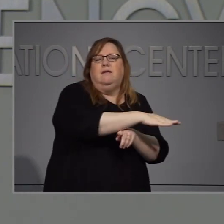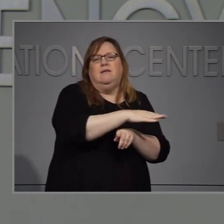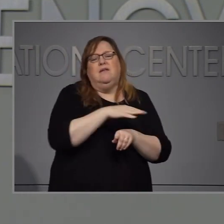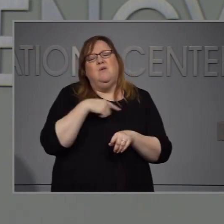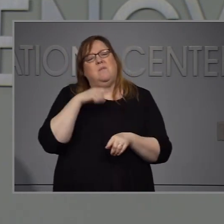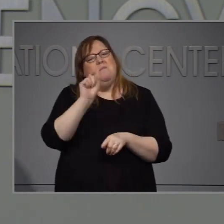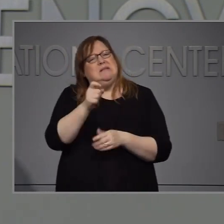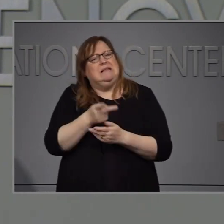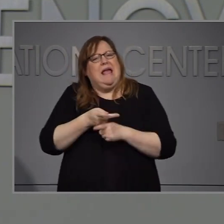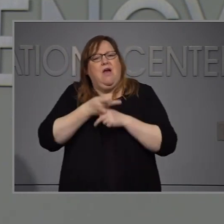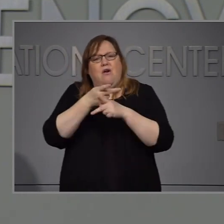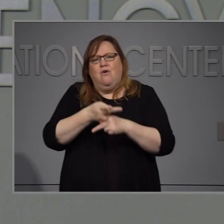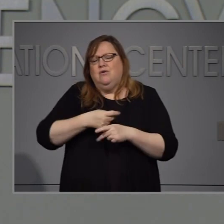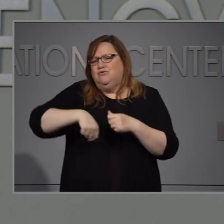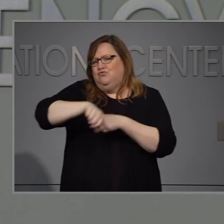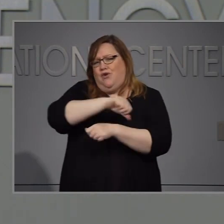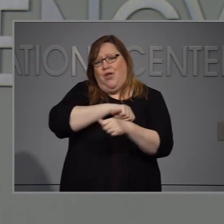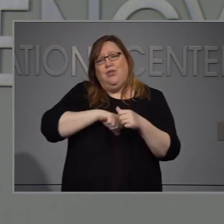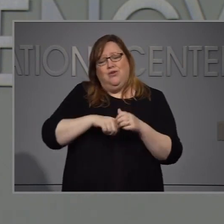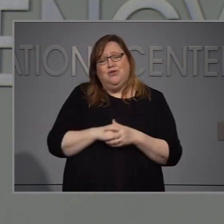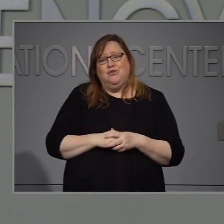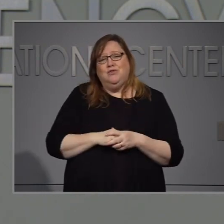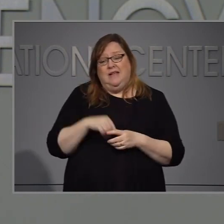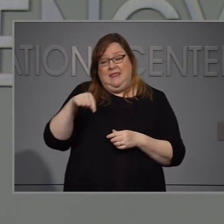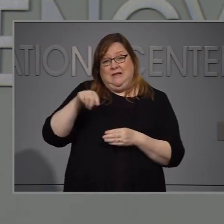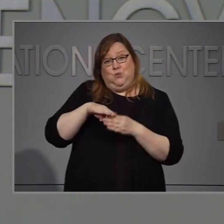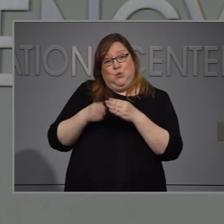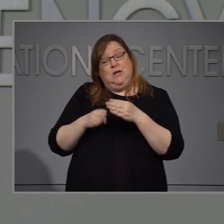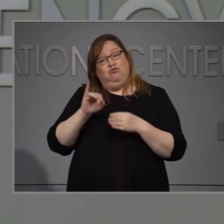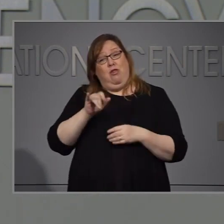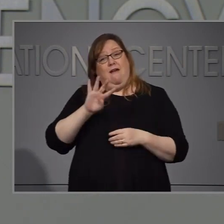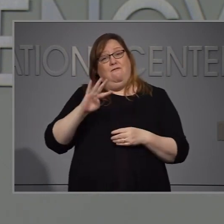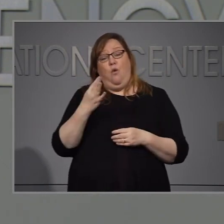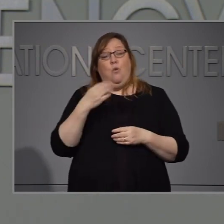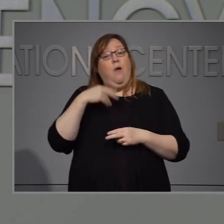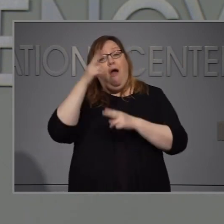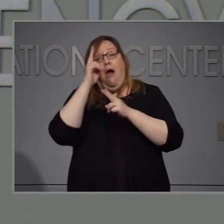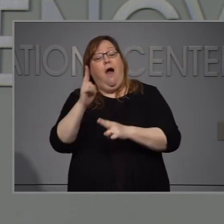de que estamos cuidándonos unos a otros, y yo creo que este fin de es de semana festivo.